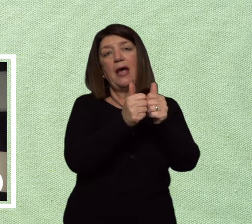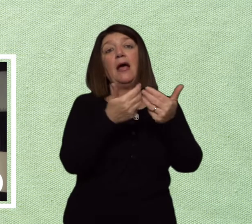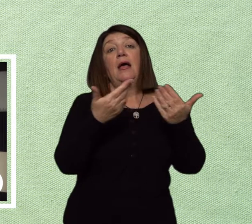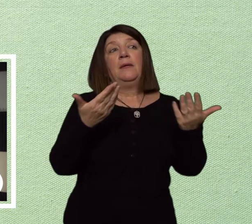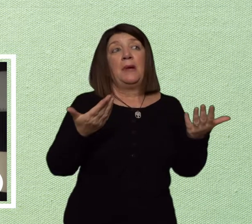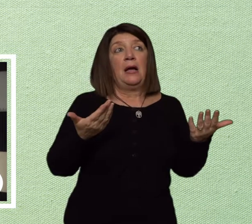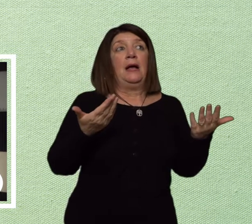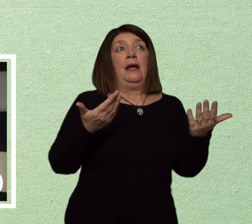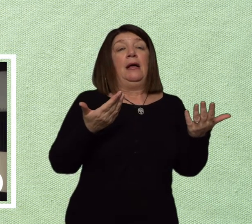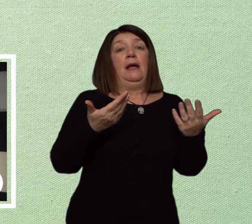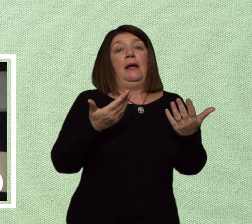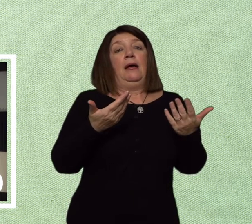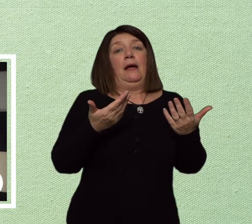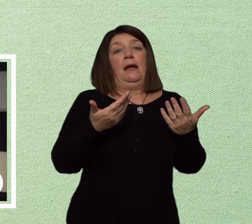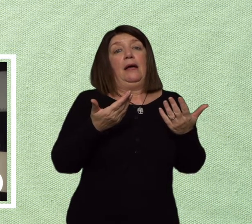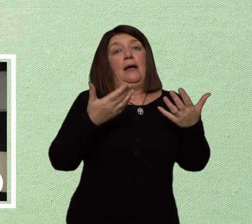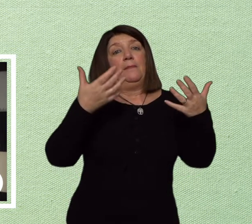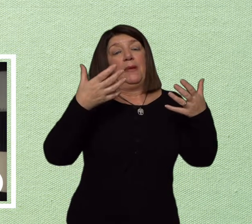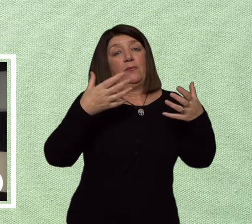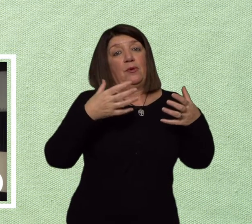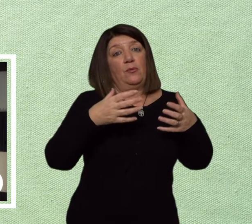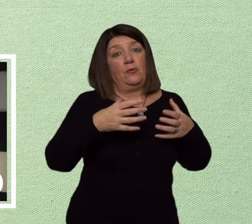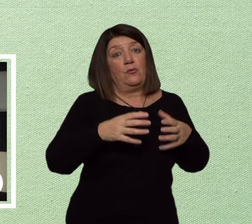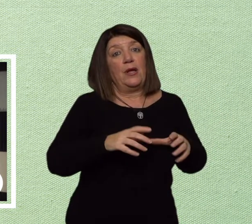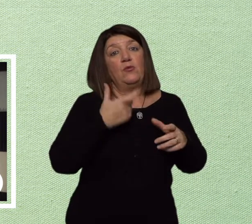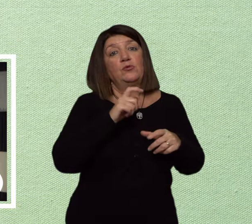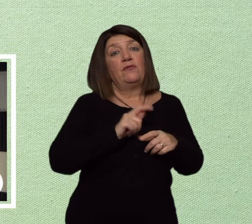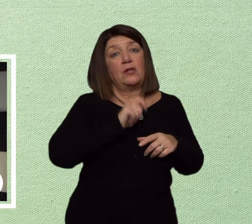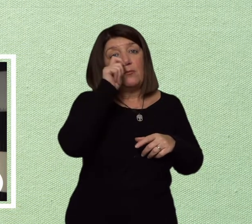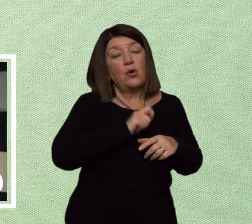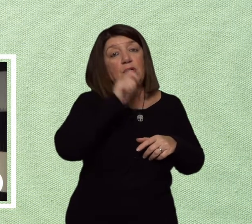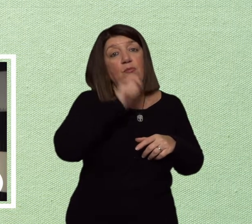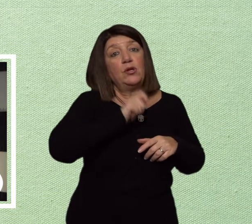un po' rallentati percorsi, necessità di tamponi, necessità di spostare appuntamenti o rimandare